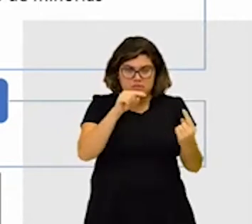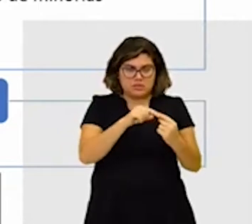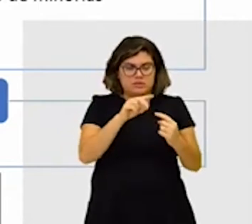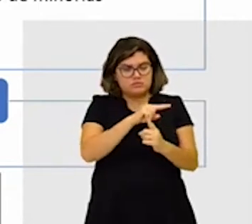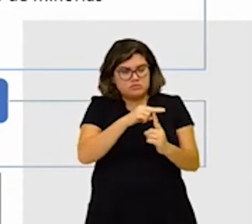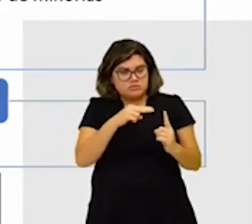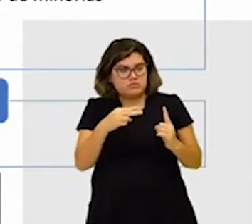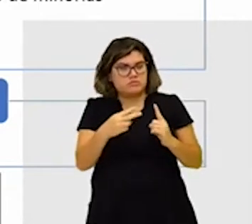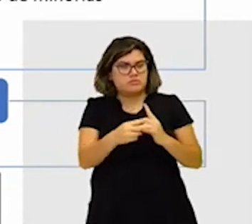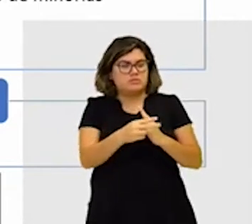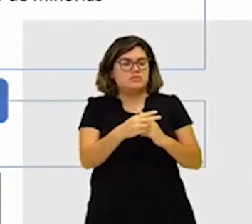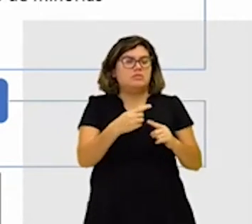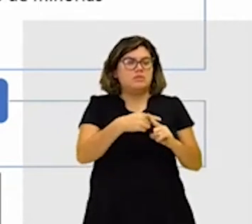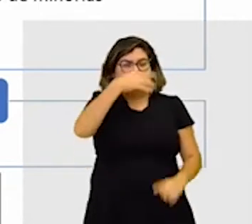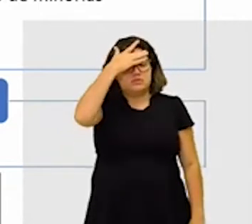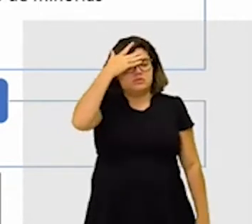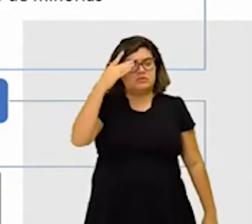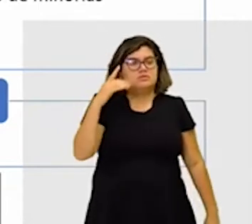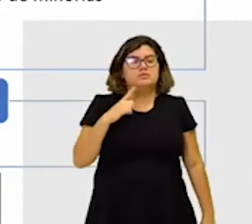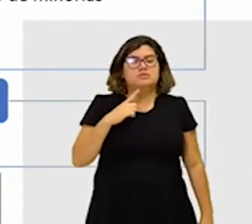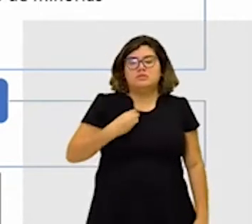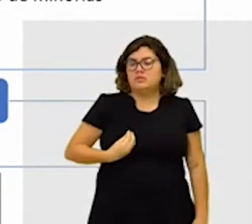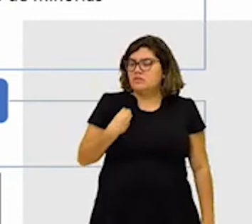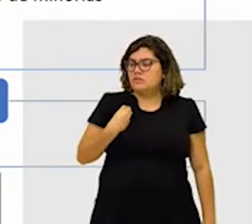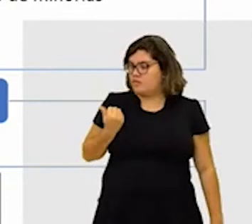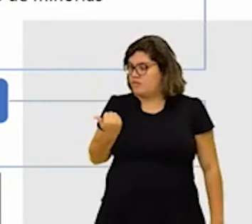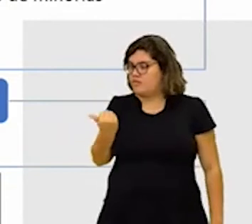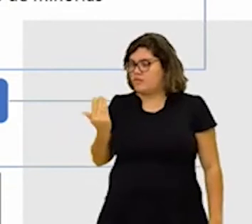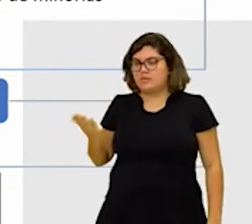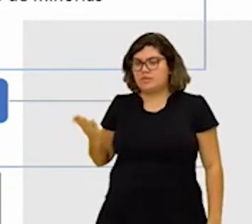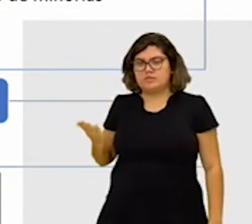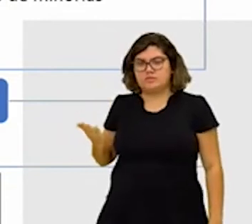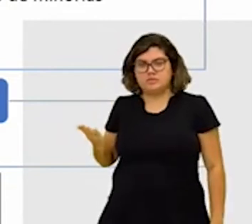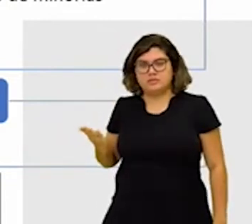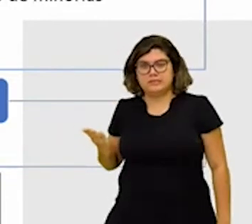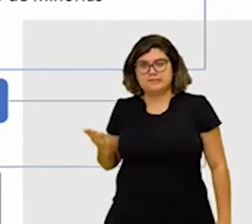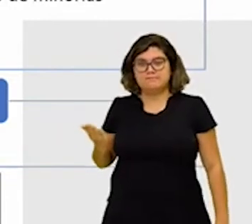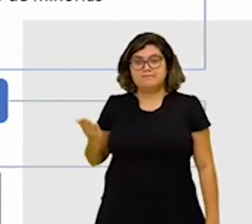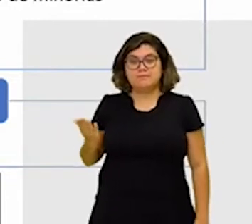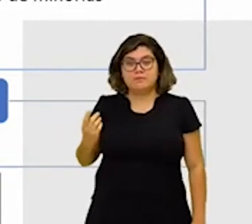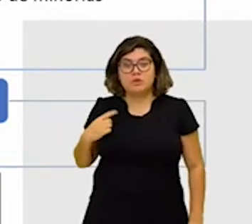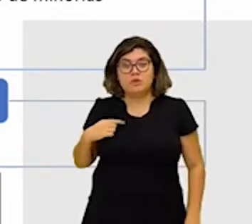por quem está do lado de fora dos partidos políticos em relação aos recursos públicos a